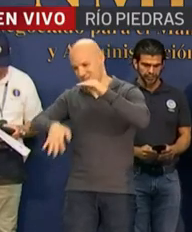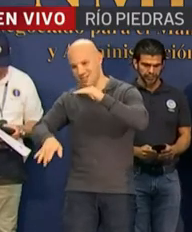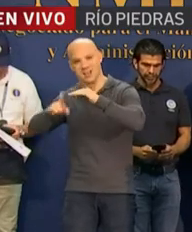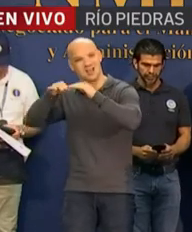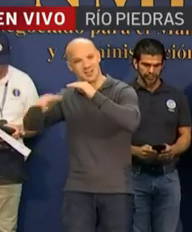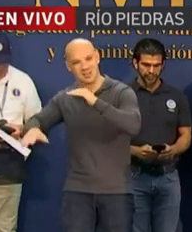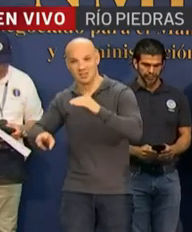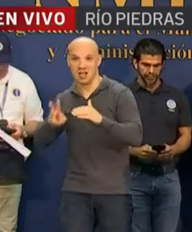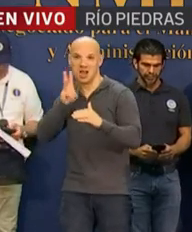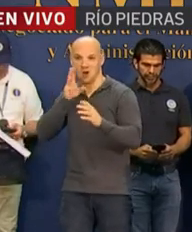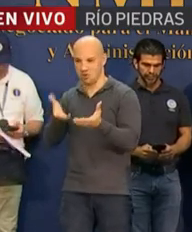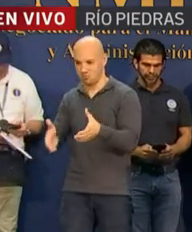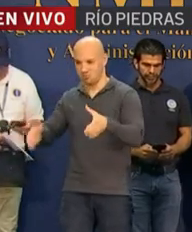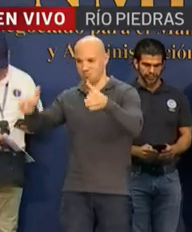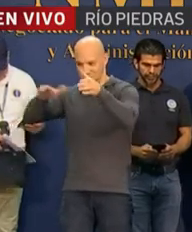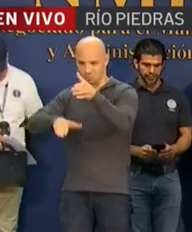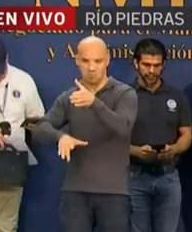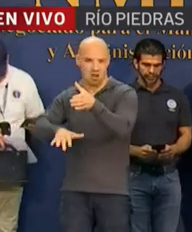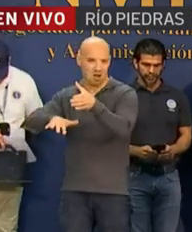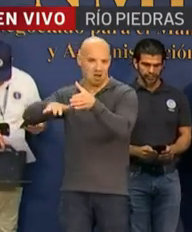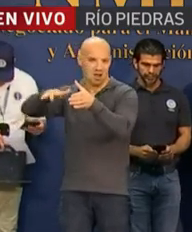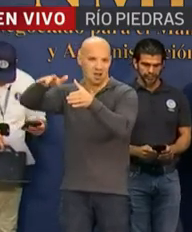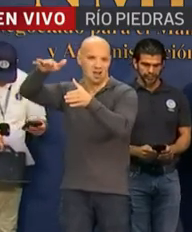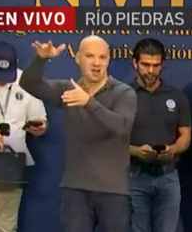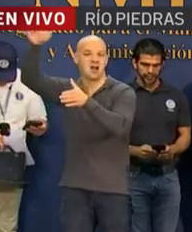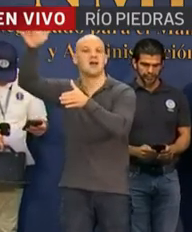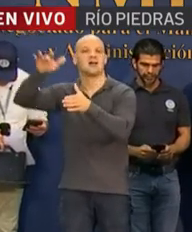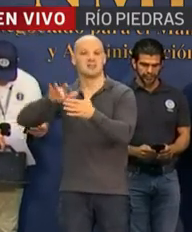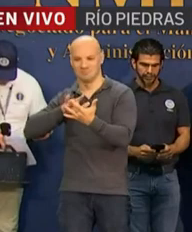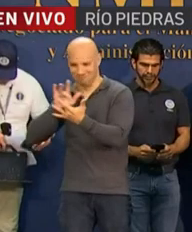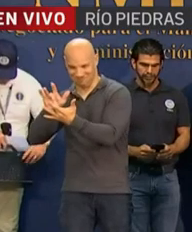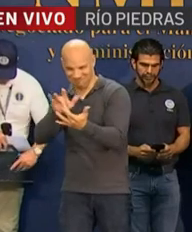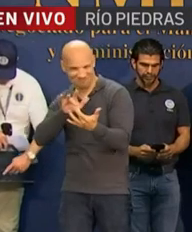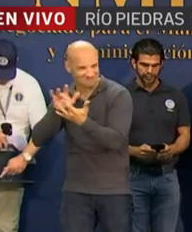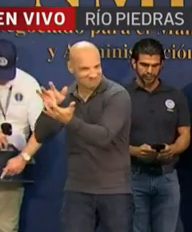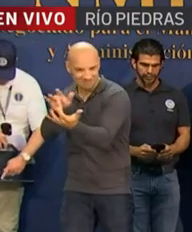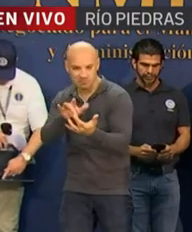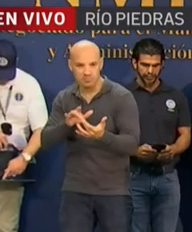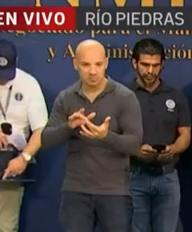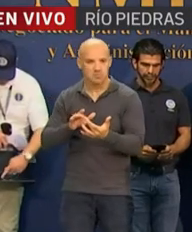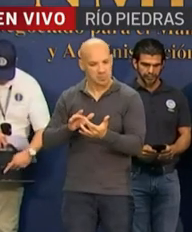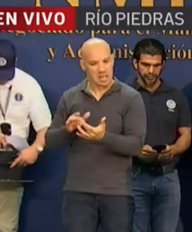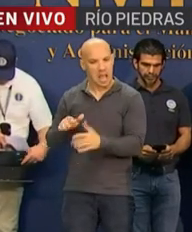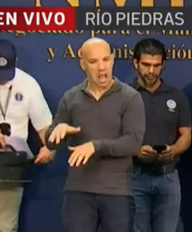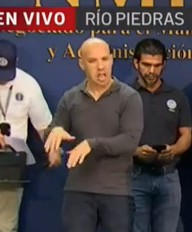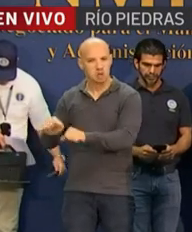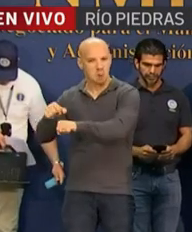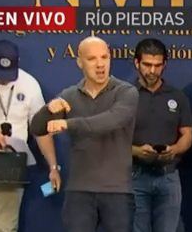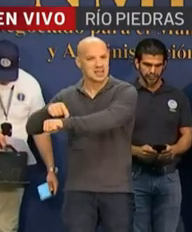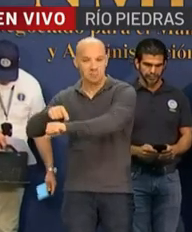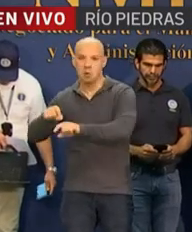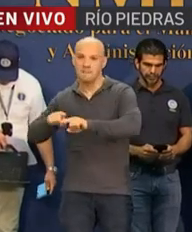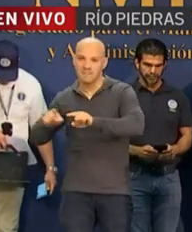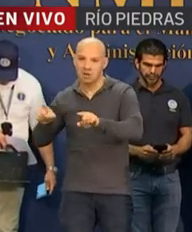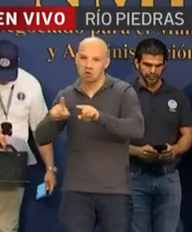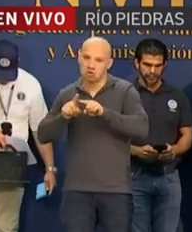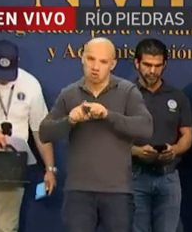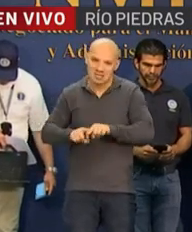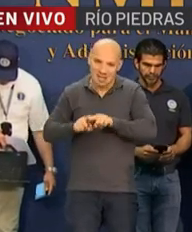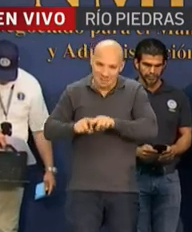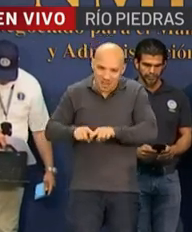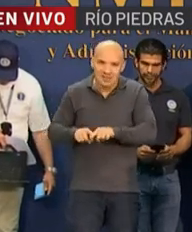INMEDIATO. EN NUESTRO ES